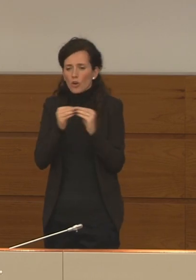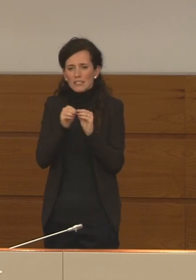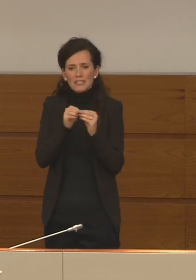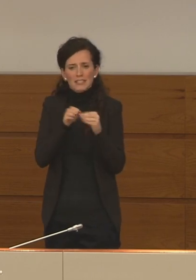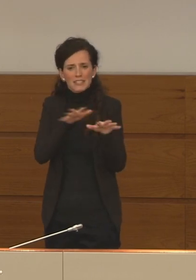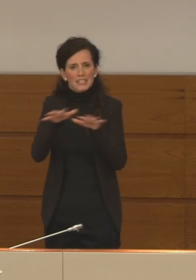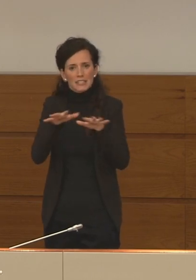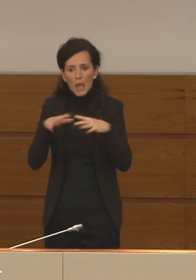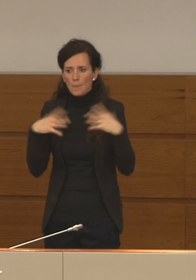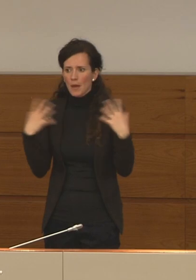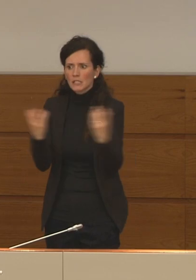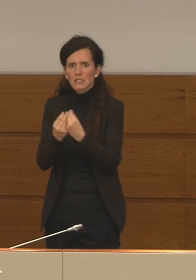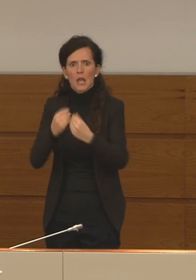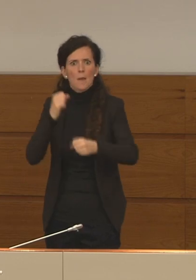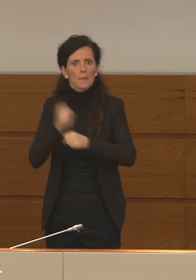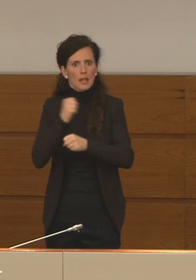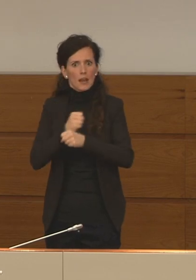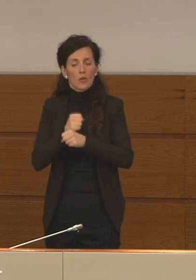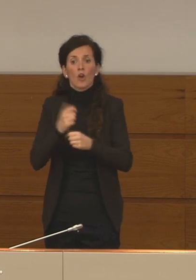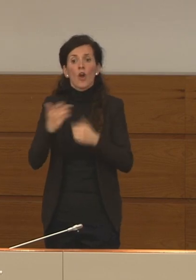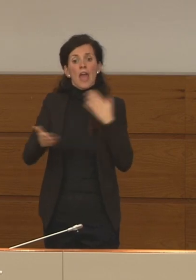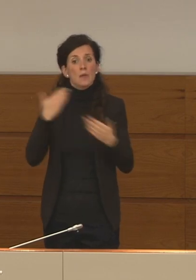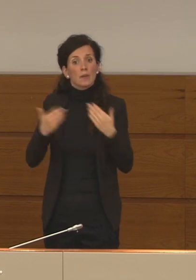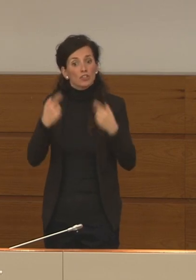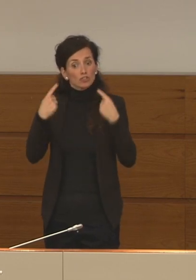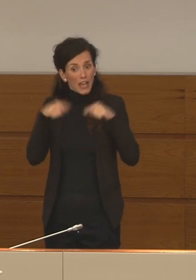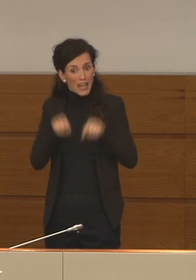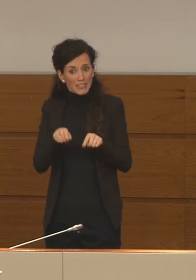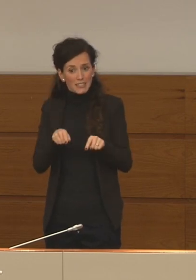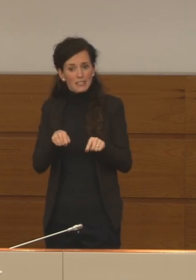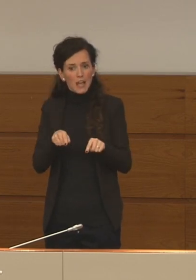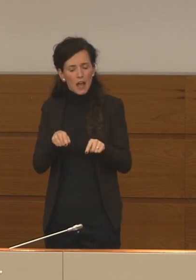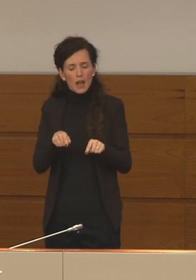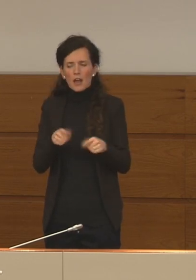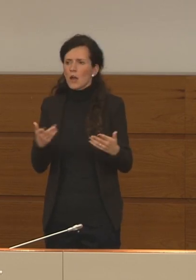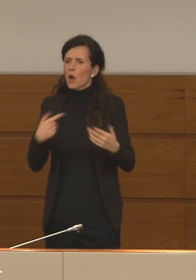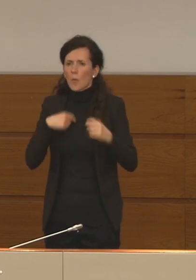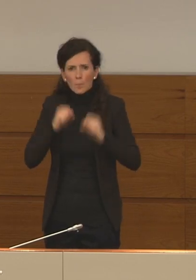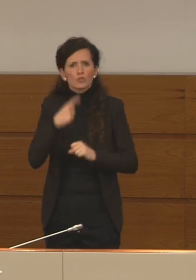un'emergenza permettetemi di dirlo, un'emergenza particolare